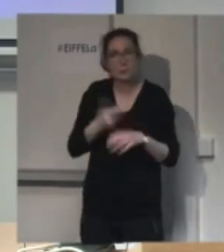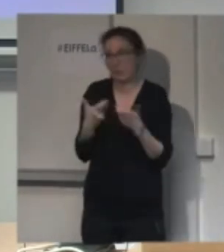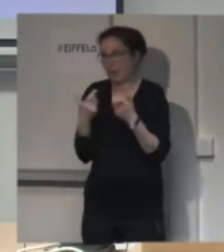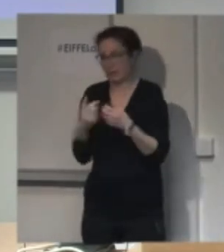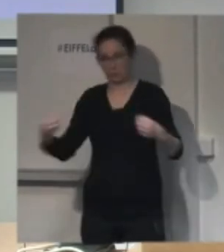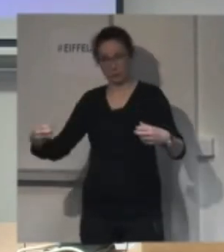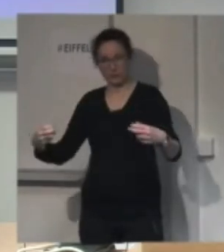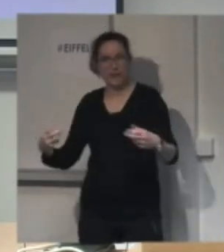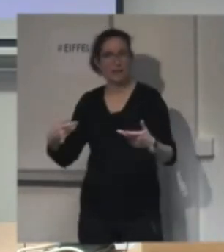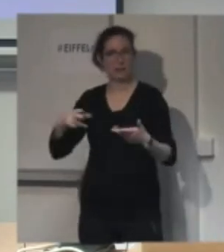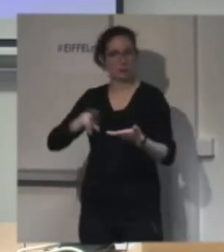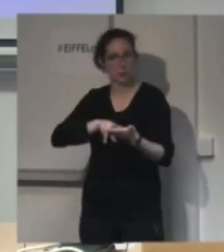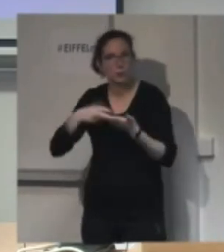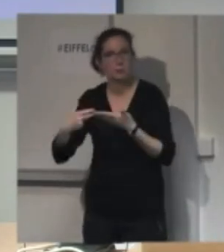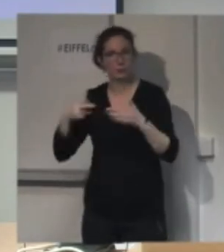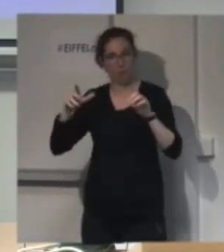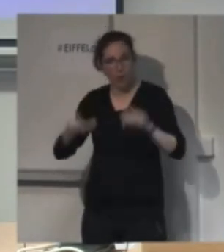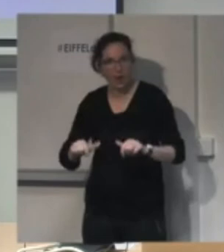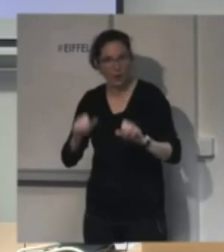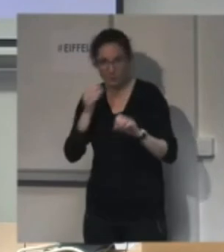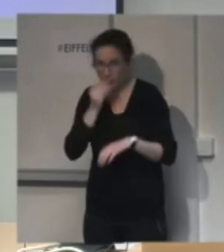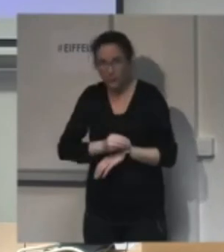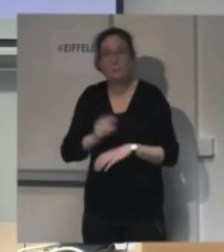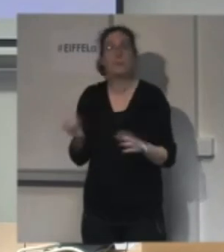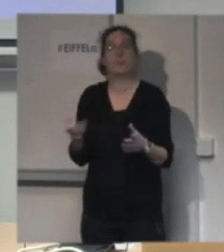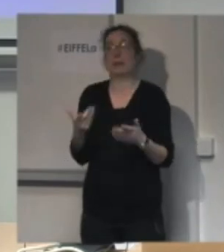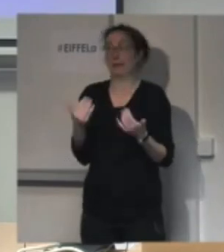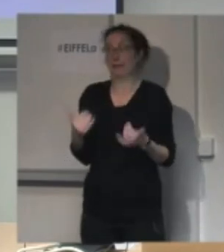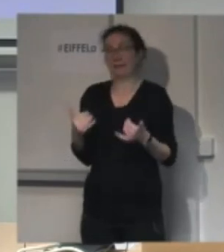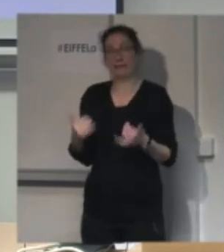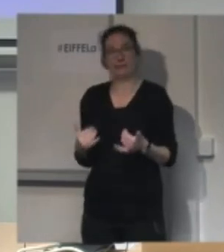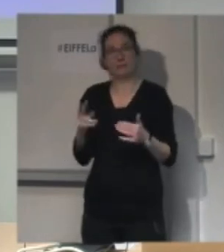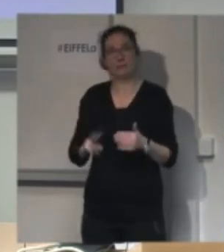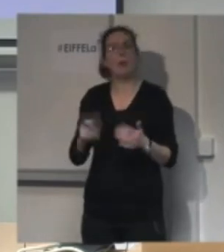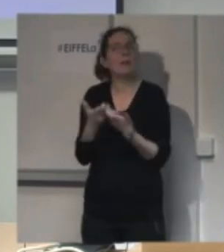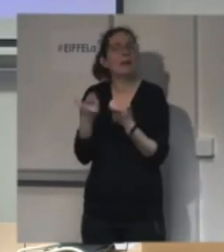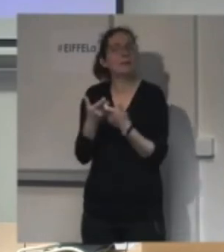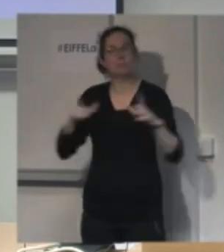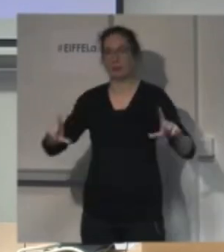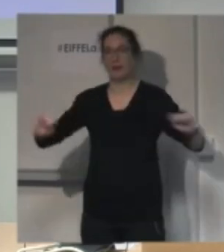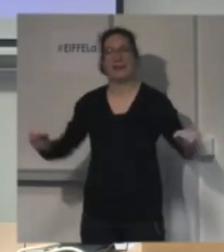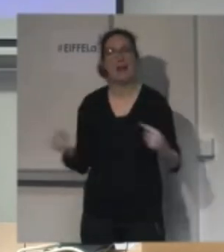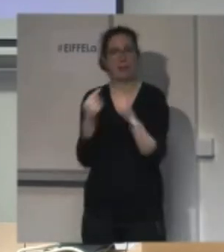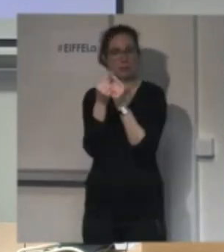sur le sous-titrage et la transcription. Et par Sciences Po. Sur le MOOC "Migrations mondiales", il y a énormément de cartes.